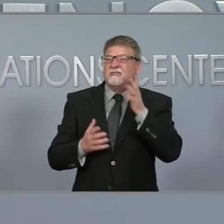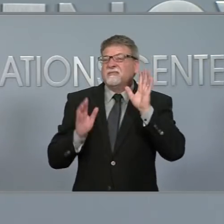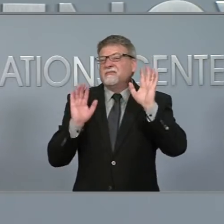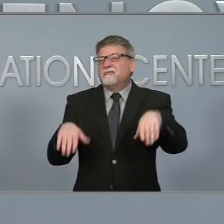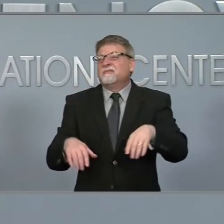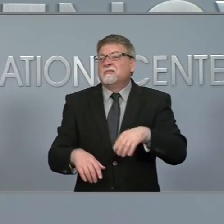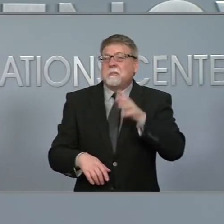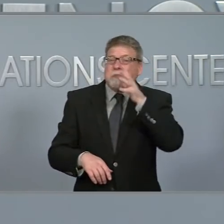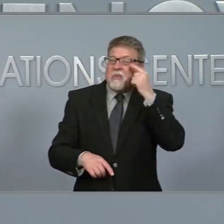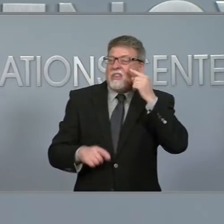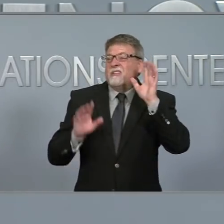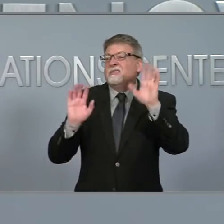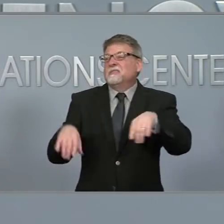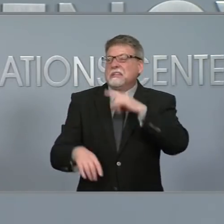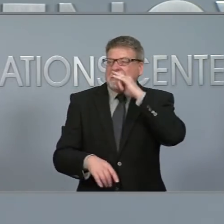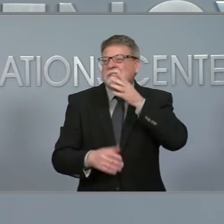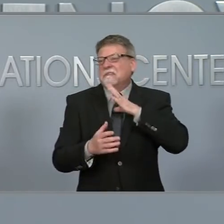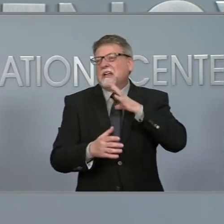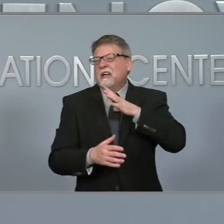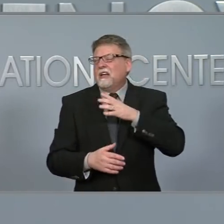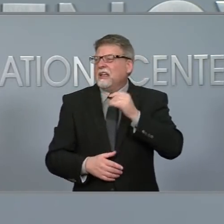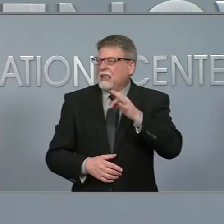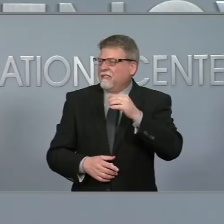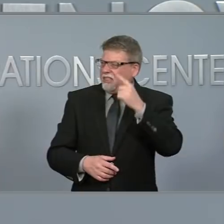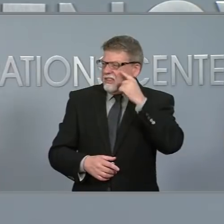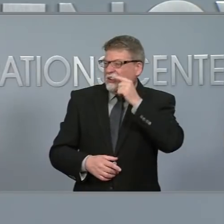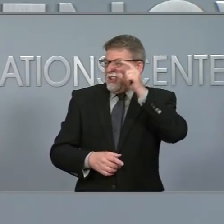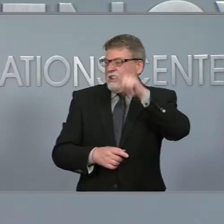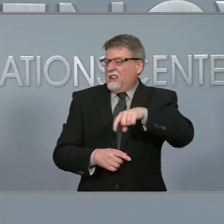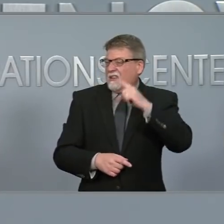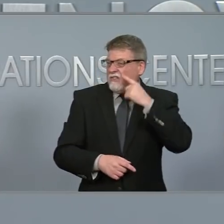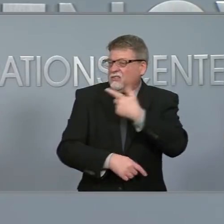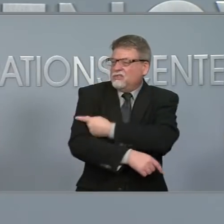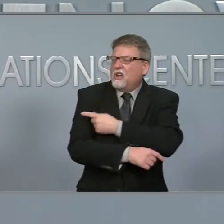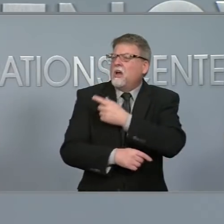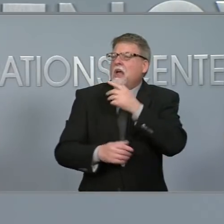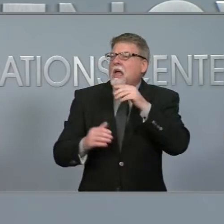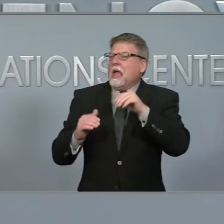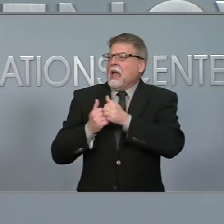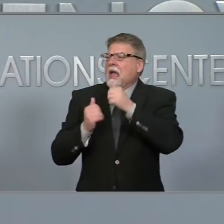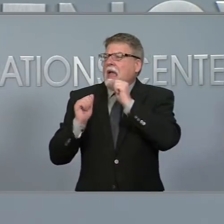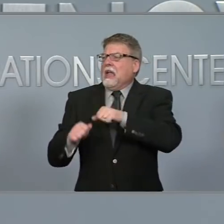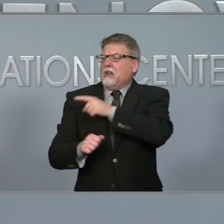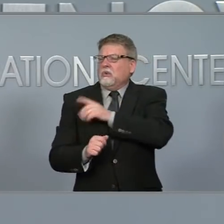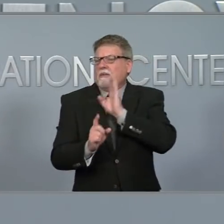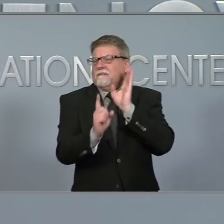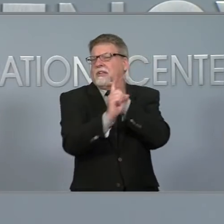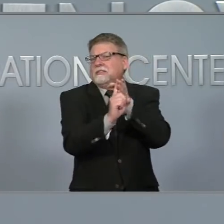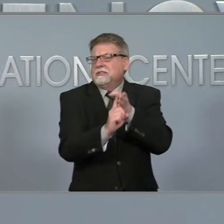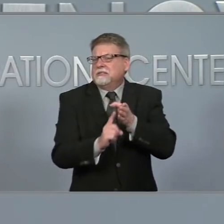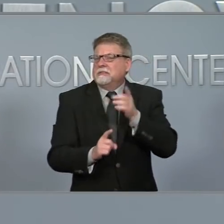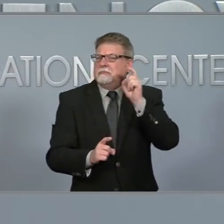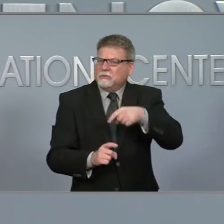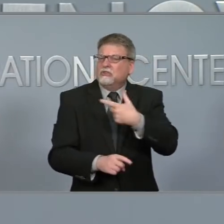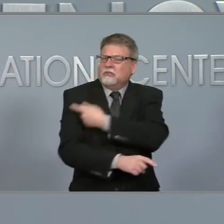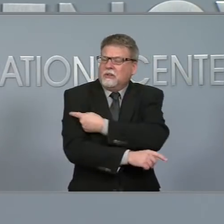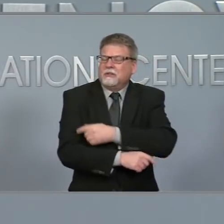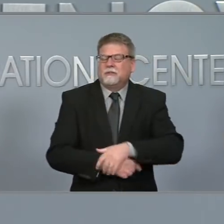vacunas en el réplica pregunta por qué